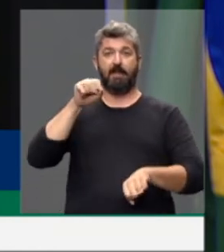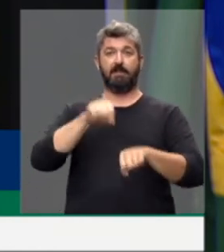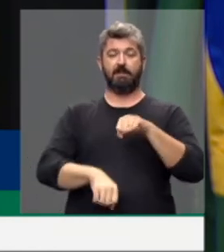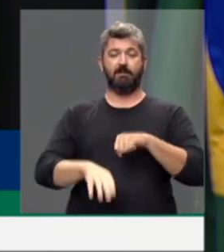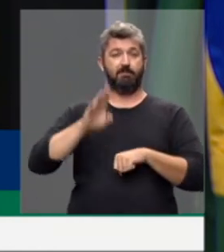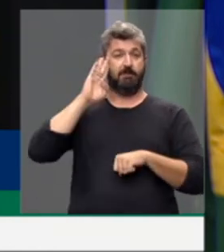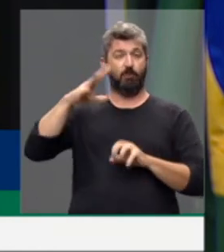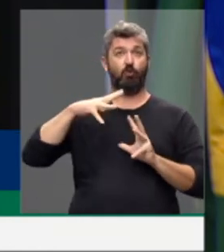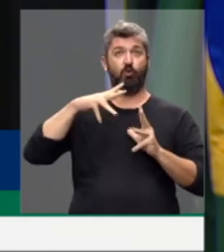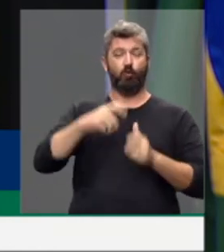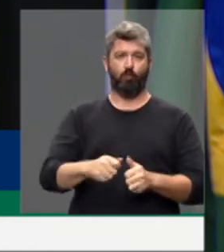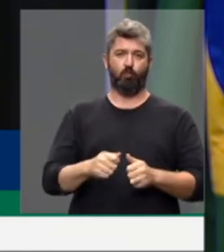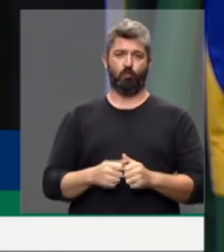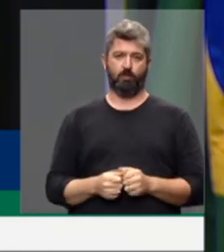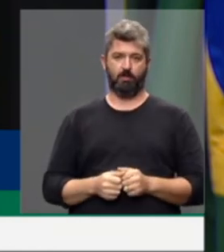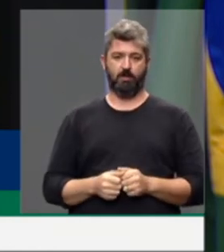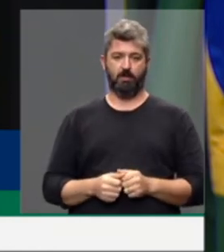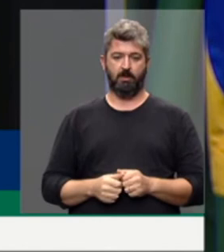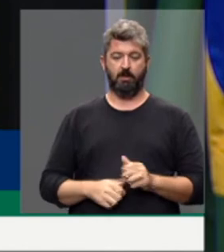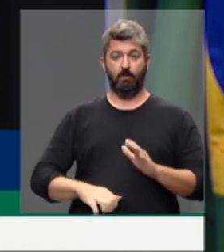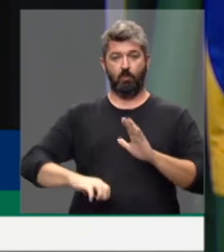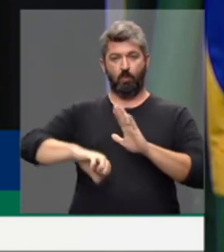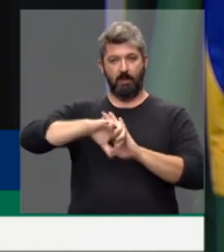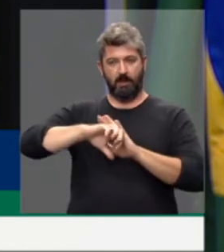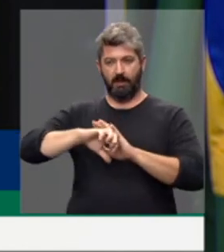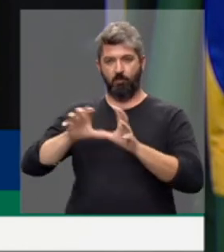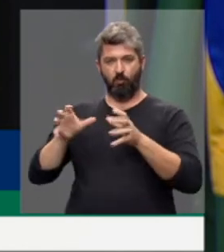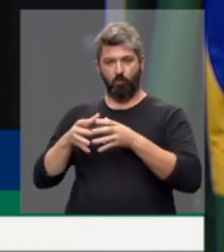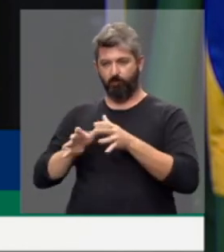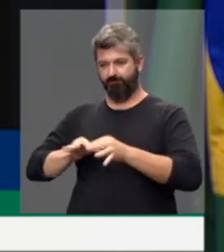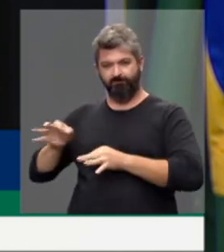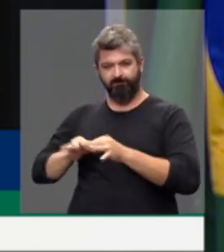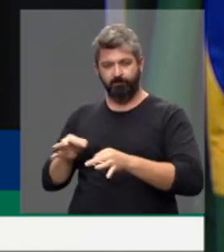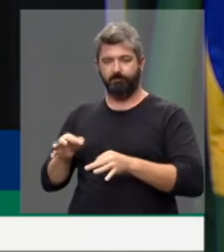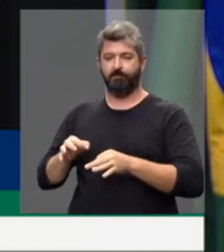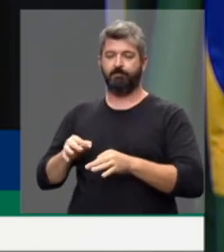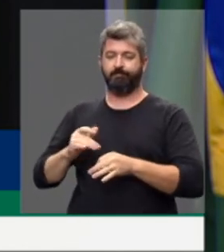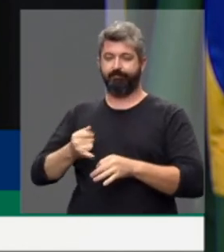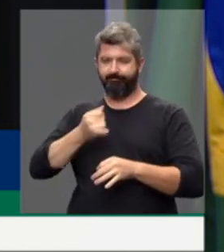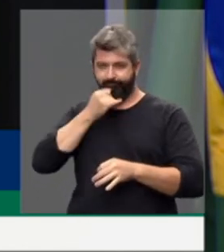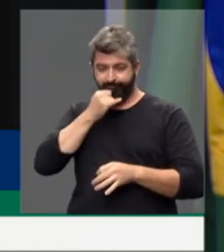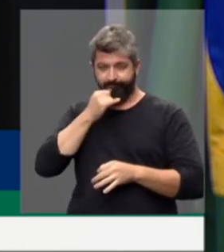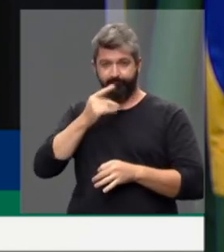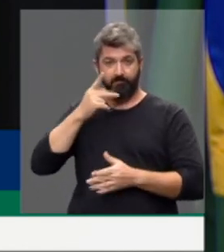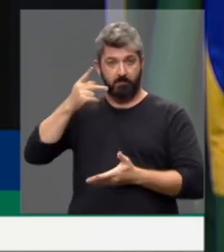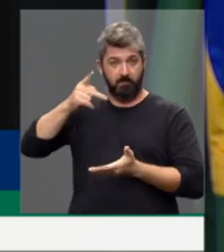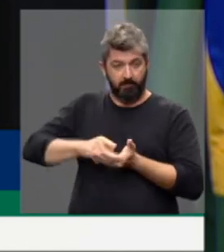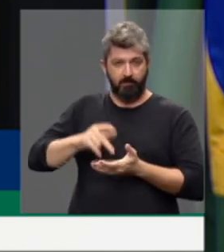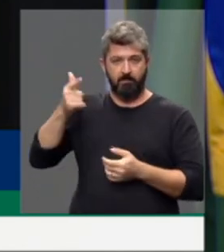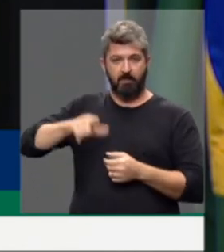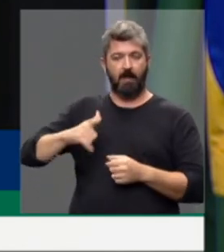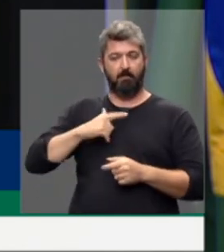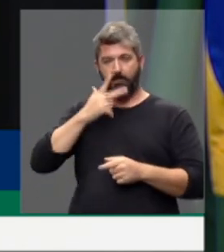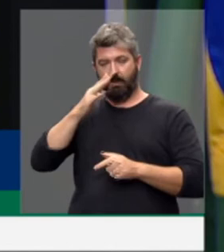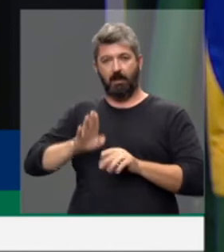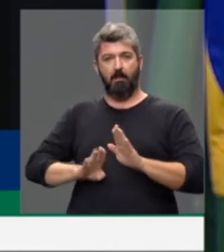CRIMINALIDADE VIOLENTA DO MUNDO. DOS MAIORES ÍNDICES DE HOMICÍDIO DO MUNDO. EM QUE O CRIME ORGANIZADO, INFELIZMENTE, CADA VEZ MAIS,